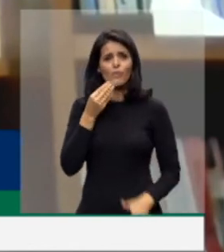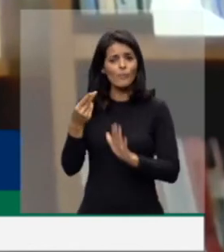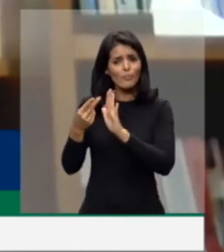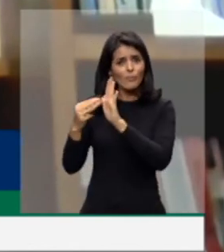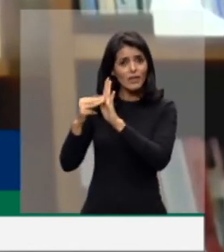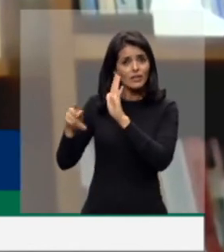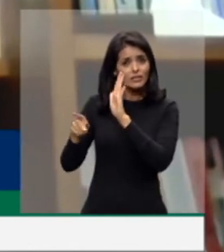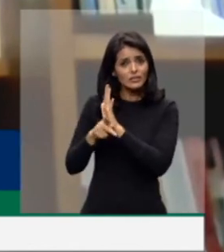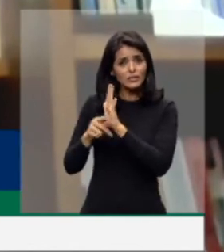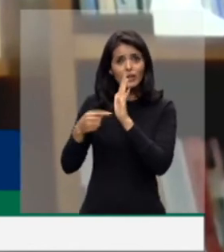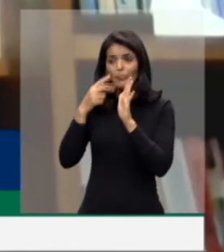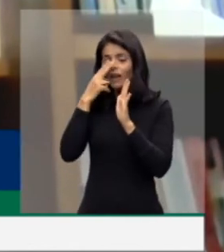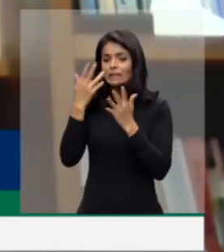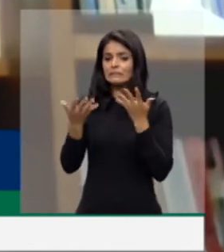4 MILHÕES DE REAIS SIGNIFICA ACABAR COM ENERGIA LIMPA DE